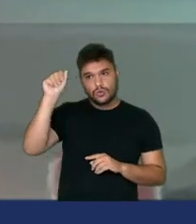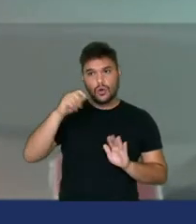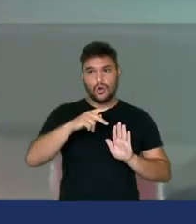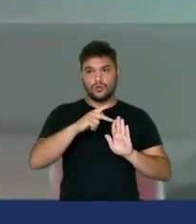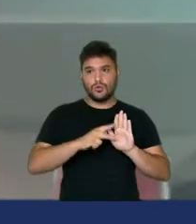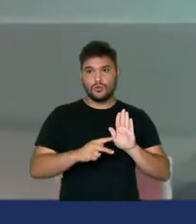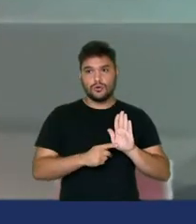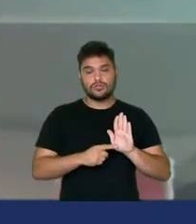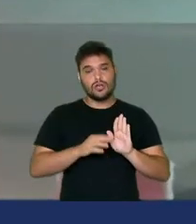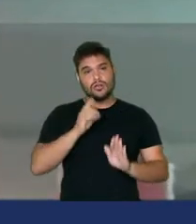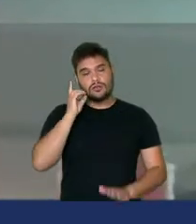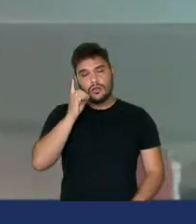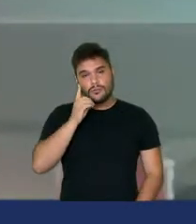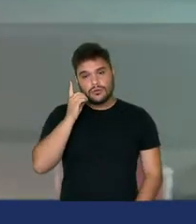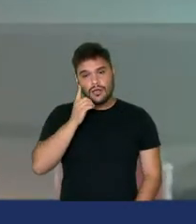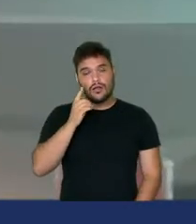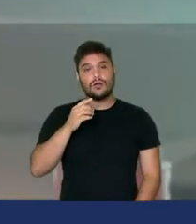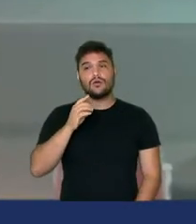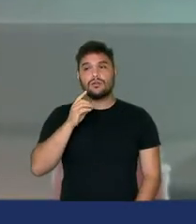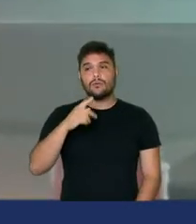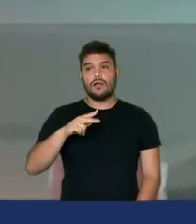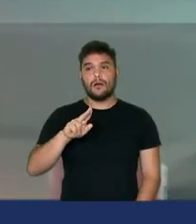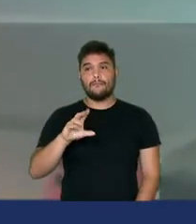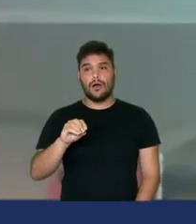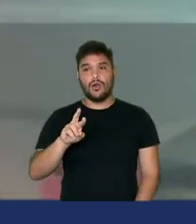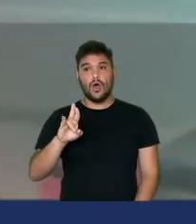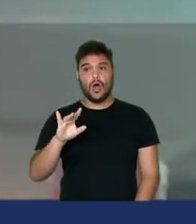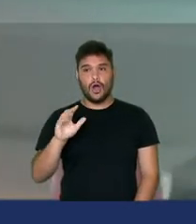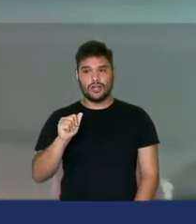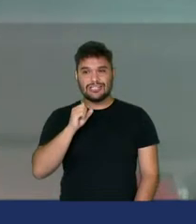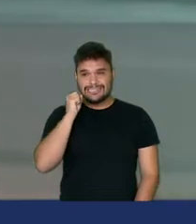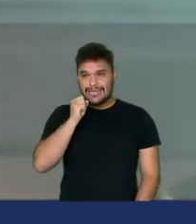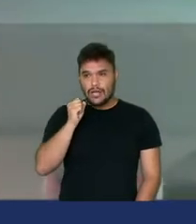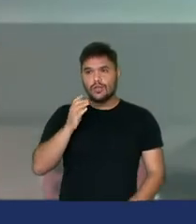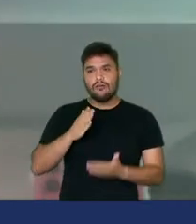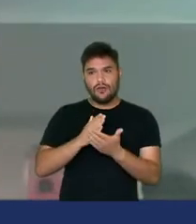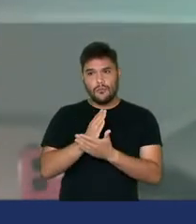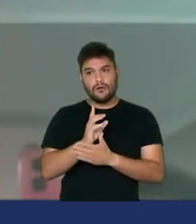INICIATIVA DO AUTOR DESSE PROJETO, DEPUTADO SENADOR PAULO ROCHA, DO SENADO FEDERAL QUE JÁ FOI APROVADO, ESSE